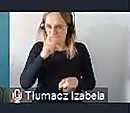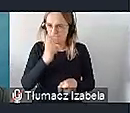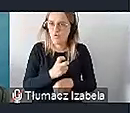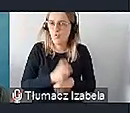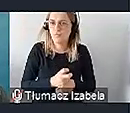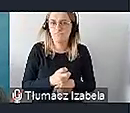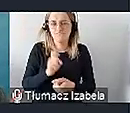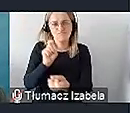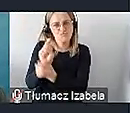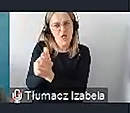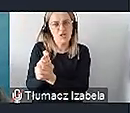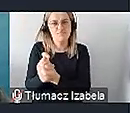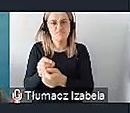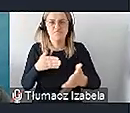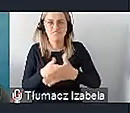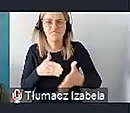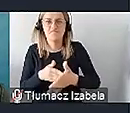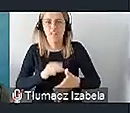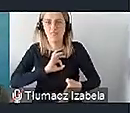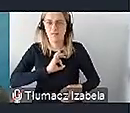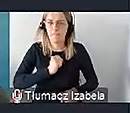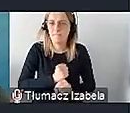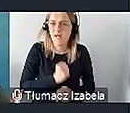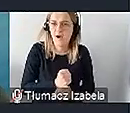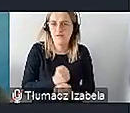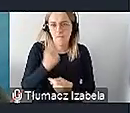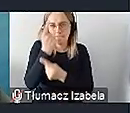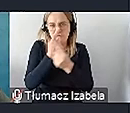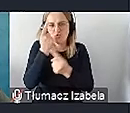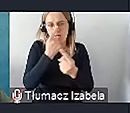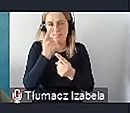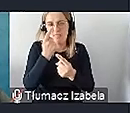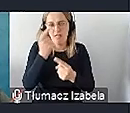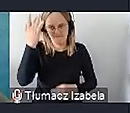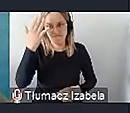który może blokować naszą pracę z myśleniem wizualnym. To jest taki ktoś,